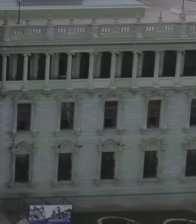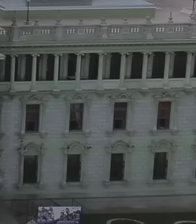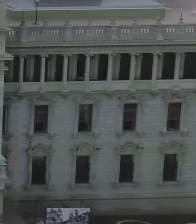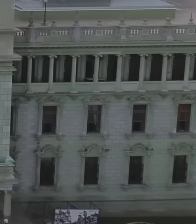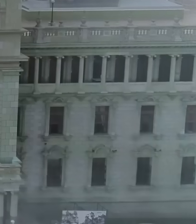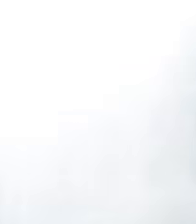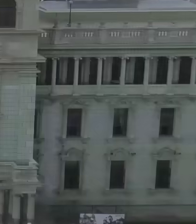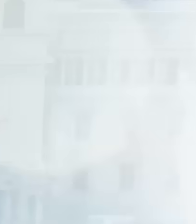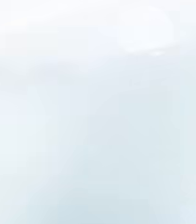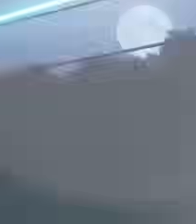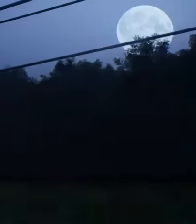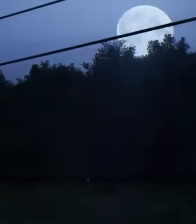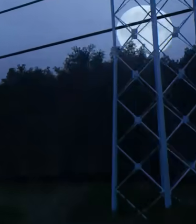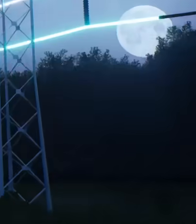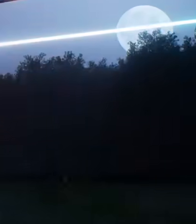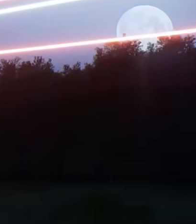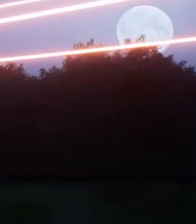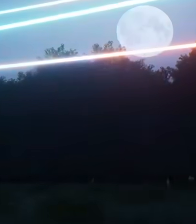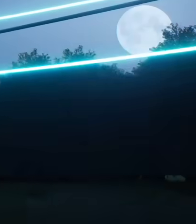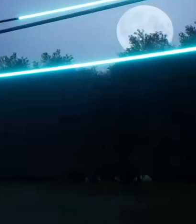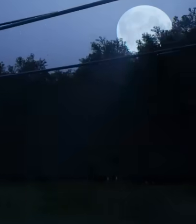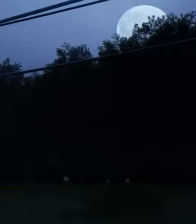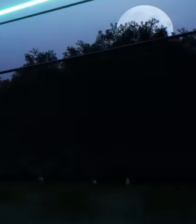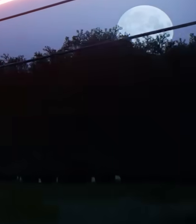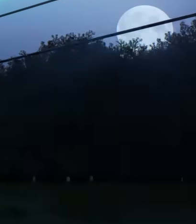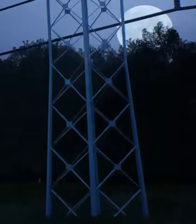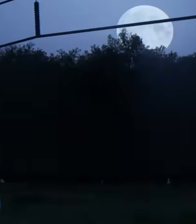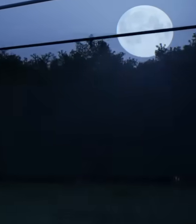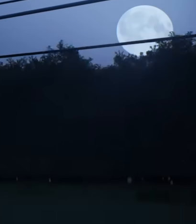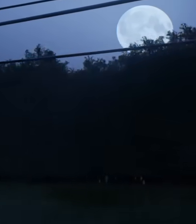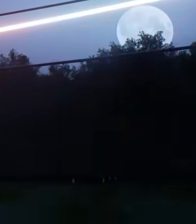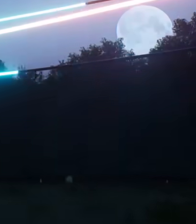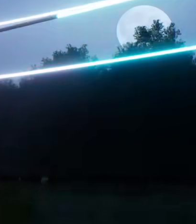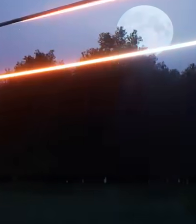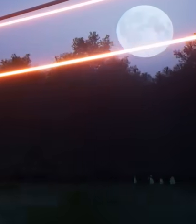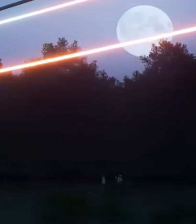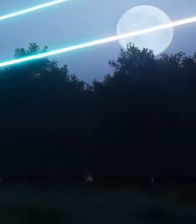de transmisión de energía eléctrica desde México al país vecino del sur.